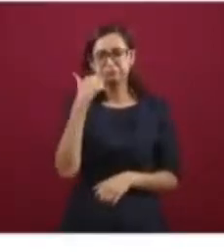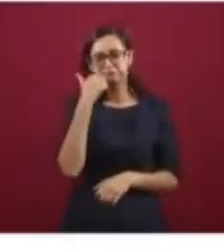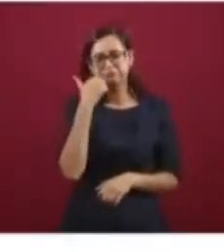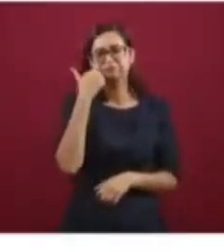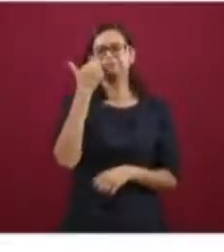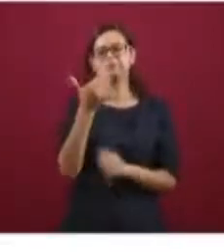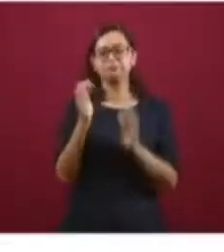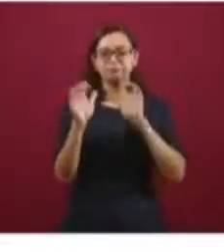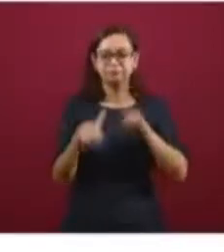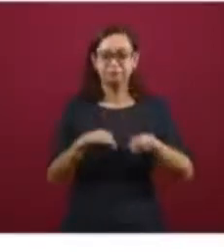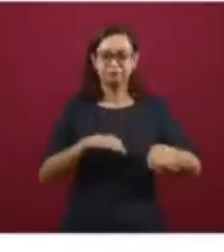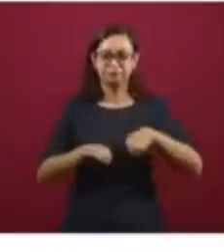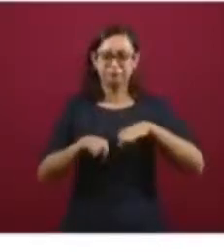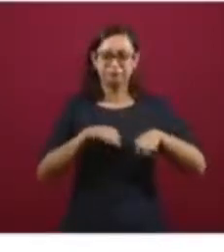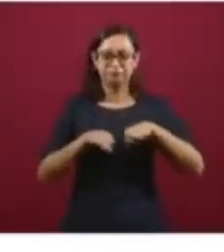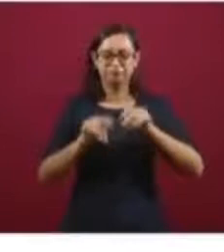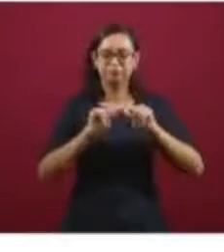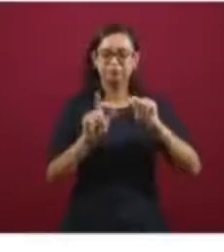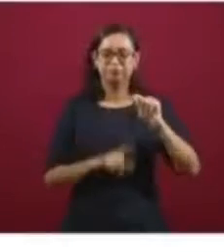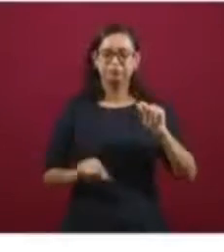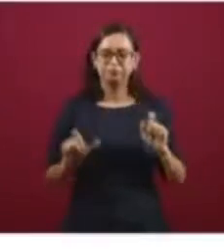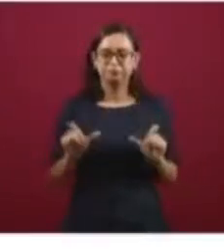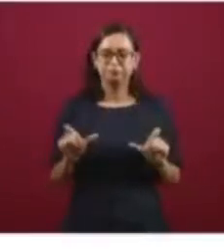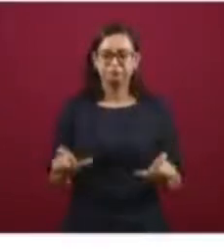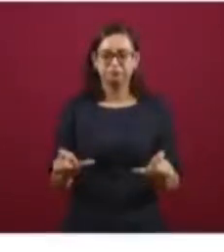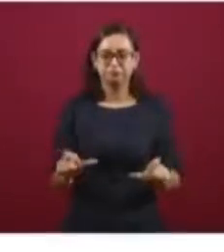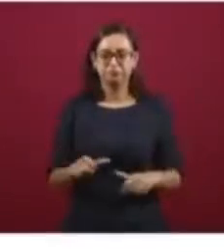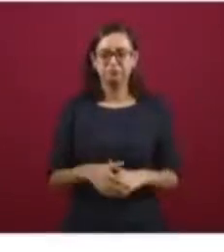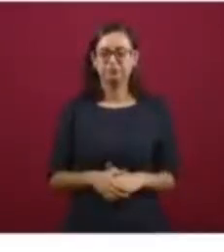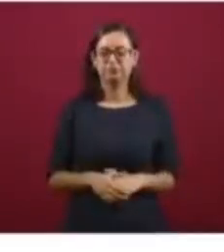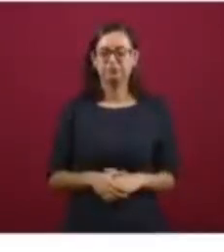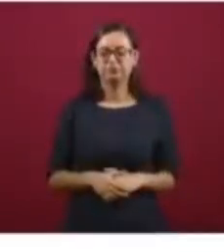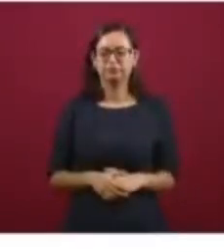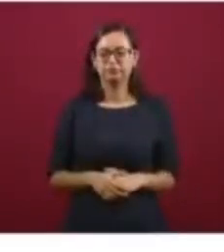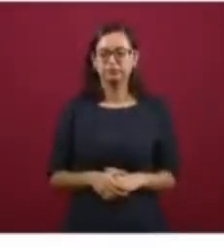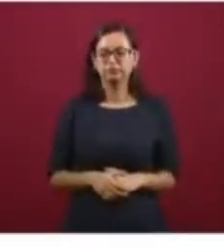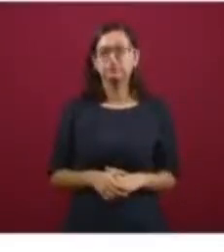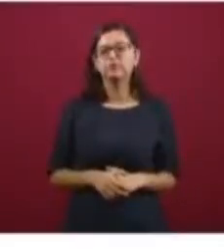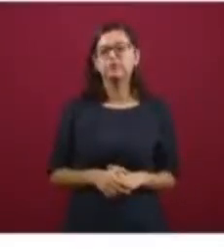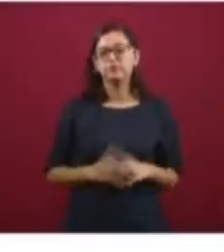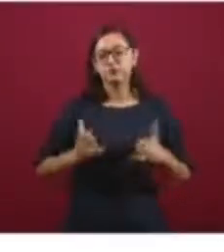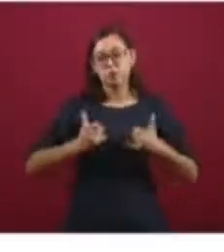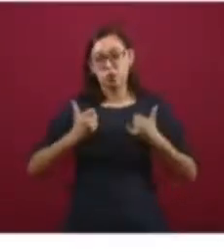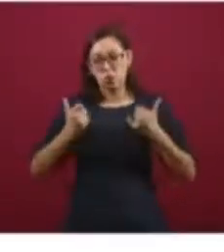a la Guardia Nacional, jóvenes que quieren integrarse a esta nueva fuerza.